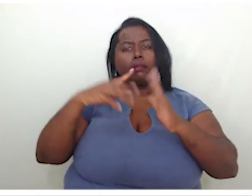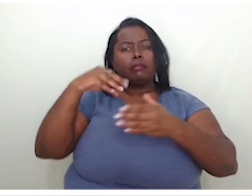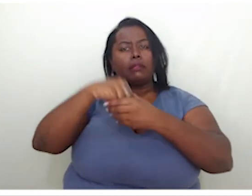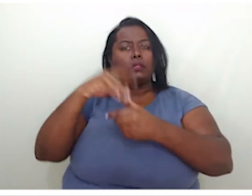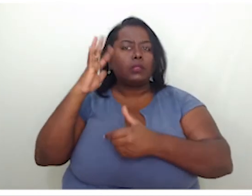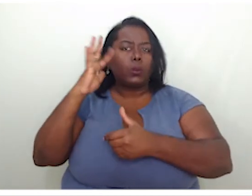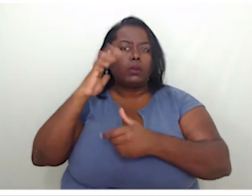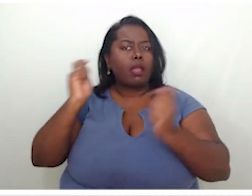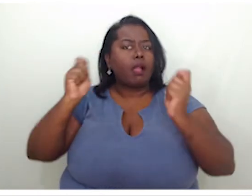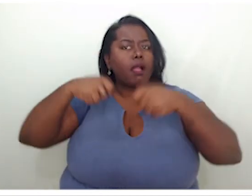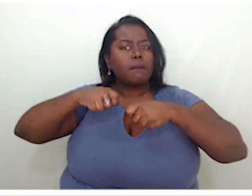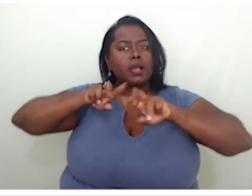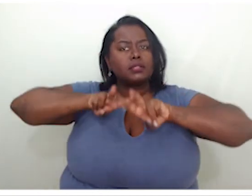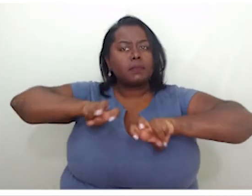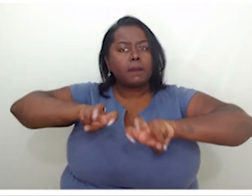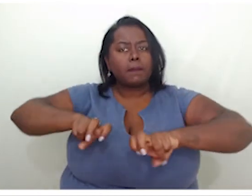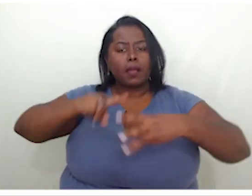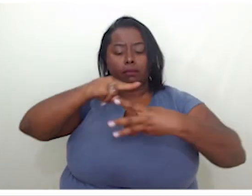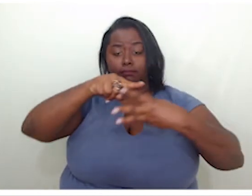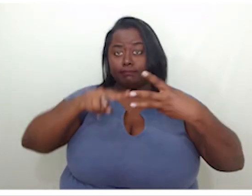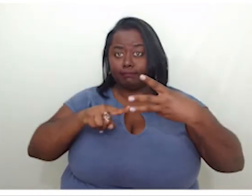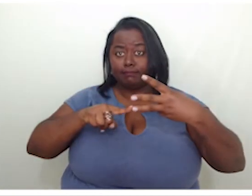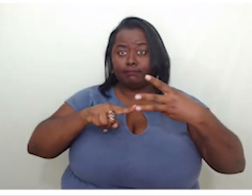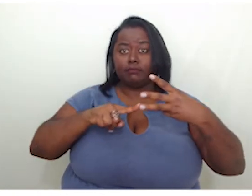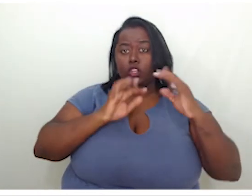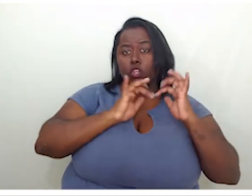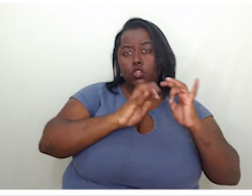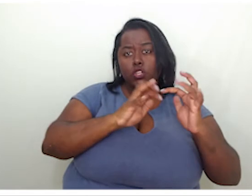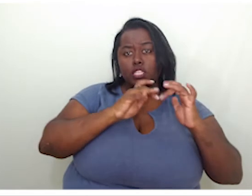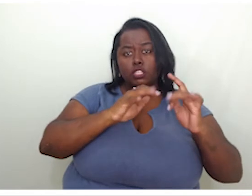sobre la experiencia educacional en una comunidad de aprendizaje.